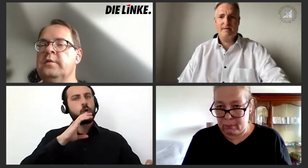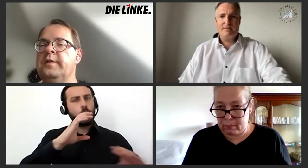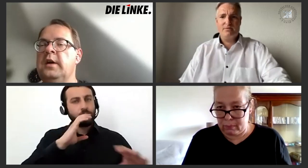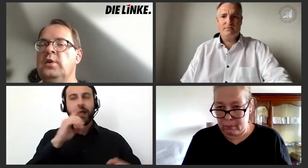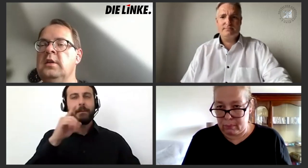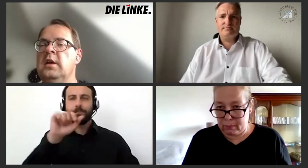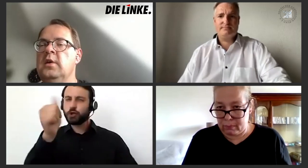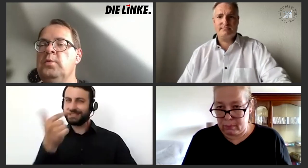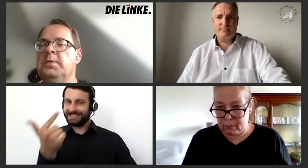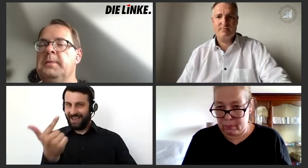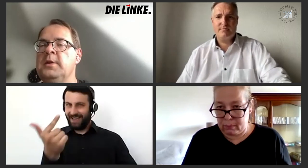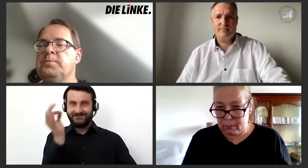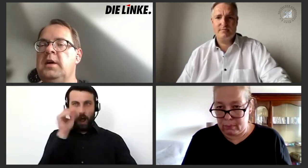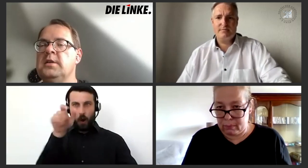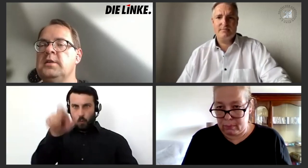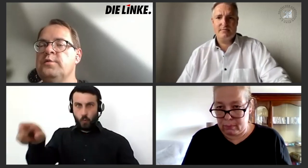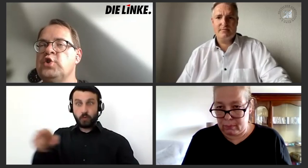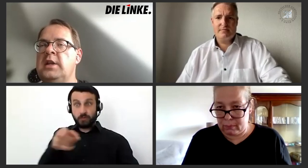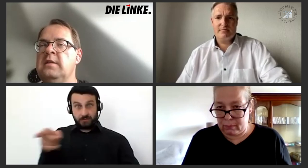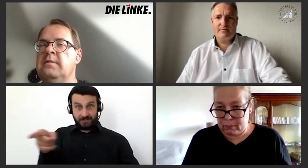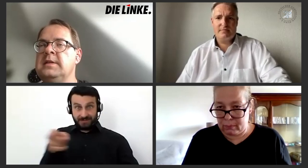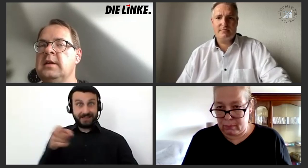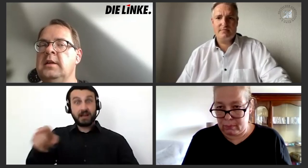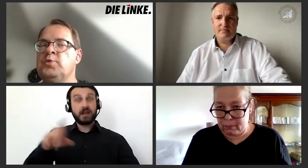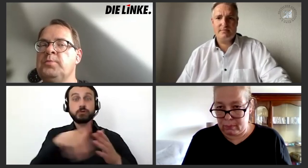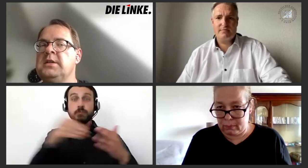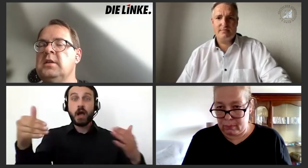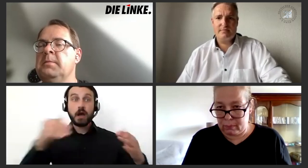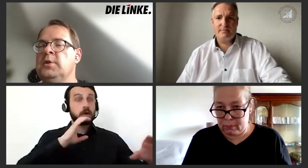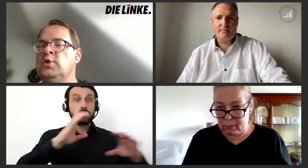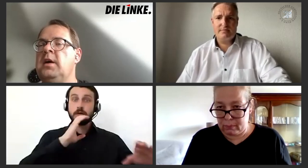in dem konkreten Fall ging es um zwei junge Frauen sich über Gebärdensprache zu verständigen, weil sie